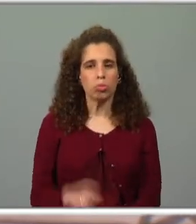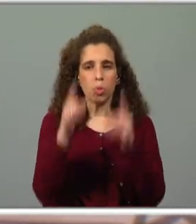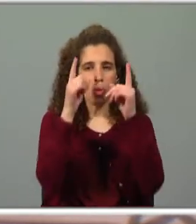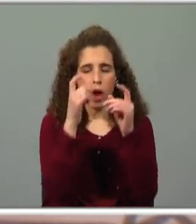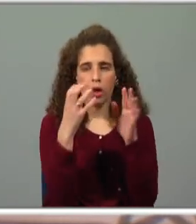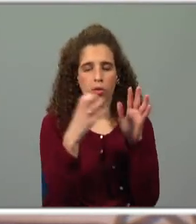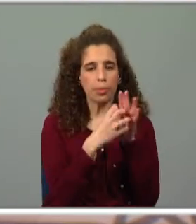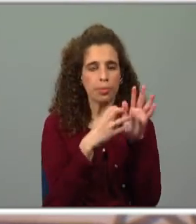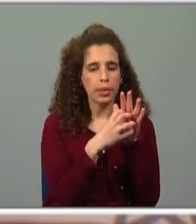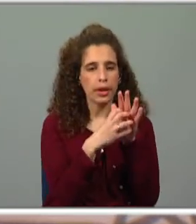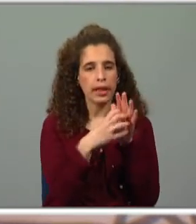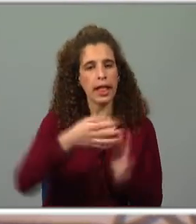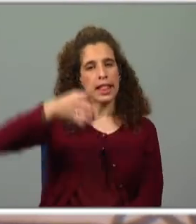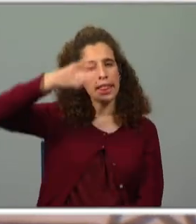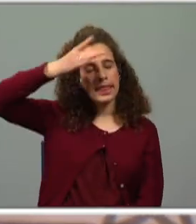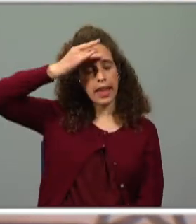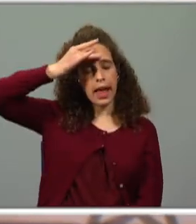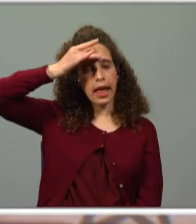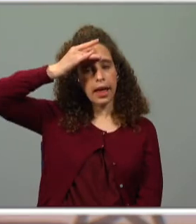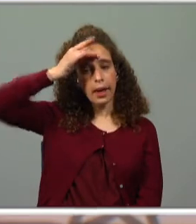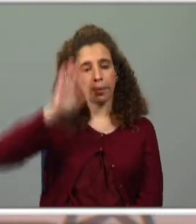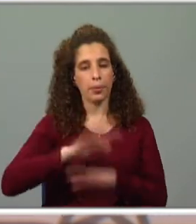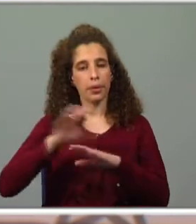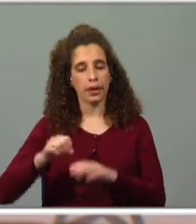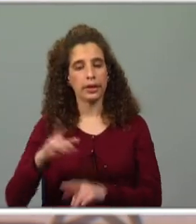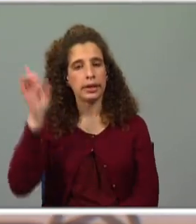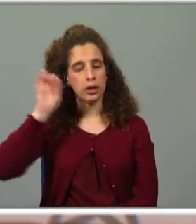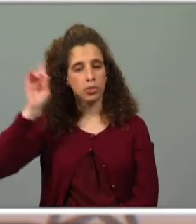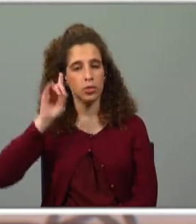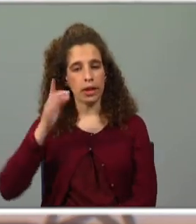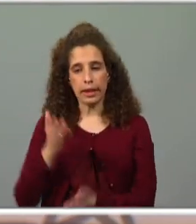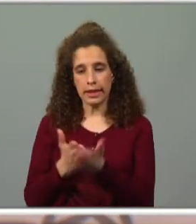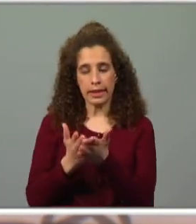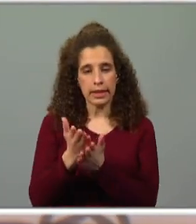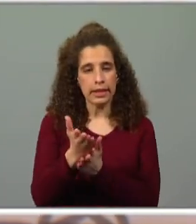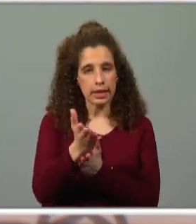imagem na sua cabeça que por isso é que é importante nós queremos estes passos e 這就是為什麼重要的是我們需要這些步驟並且